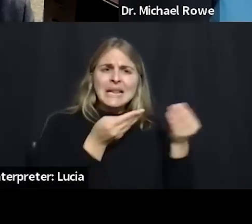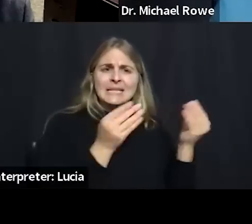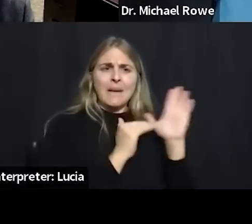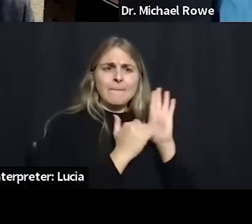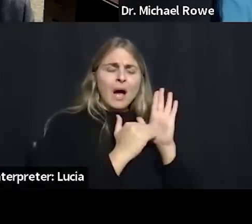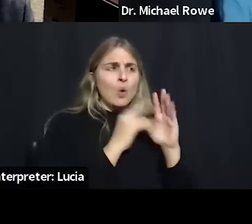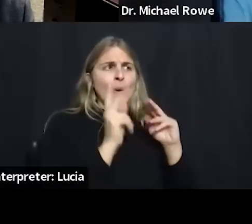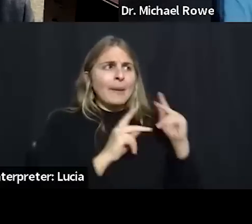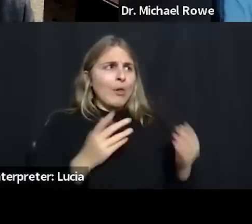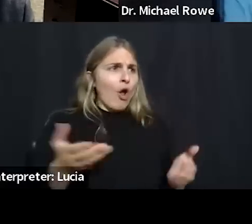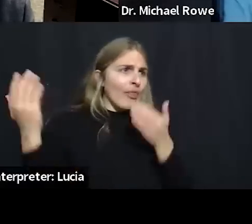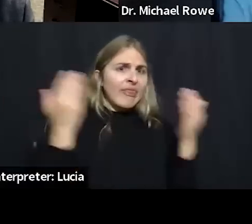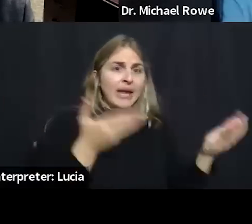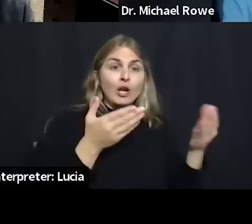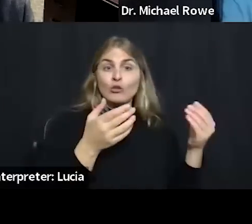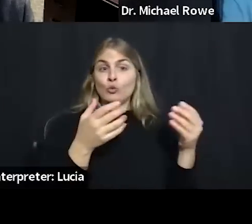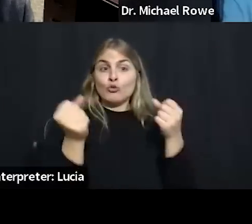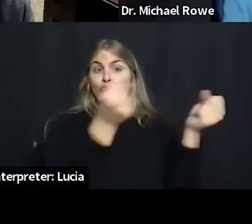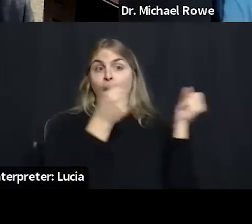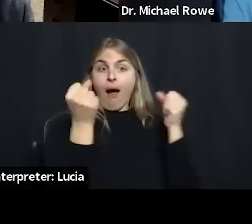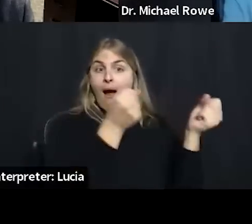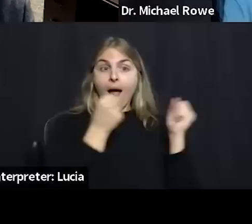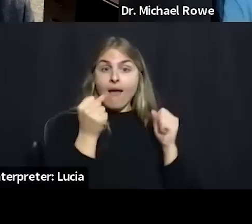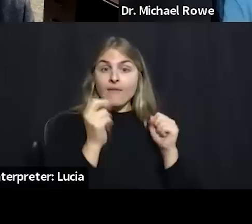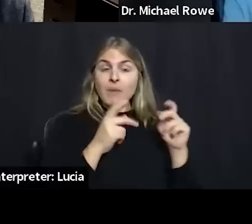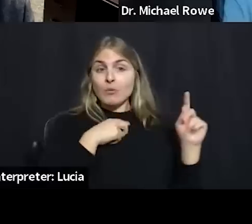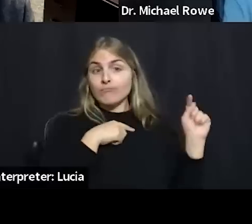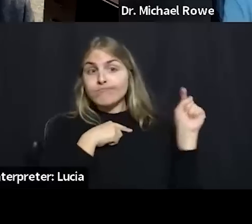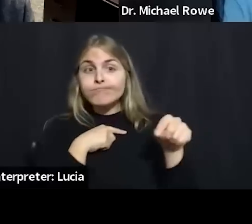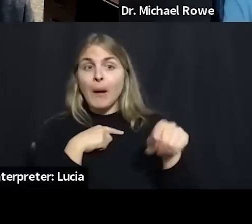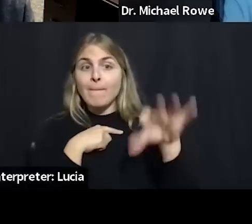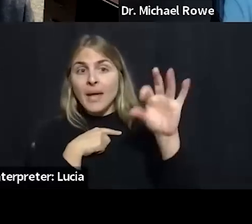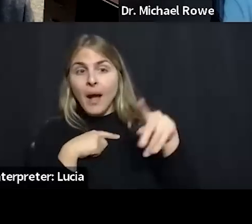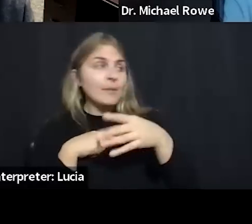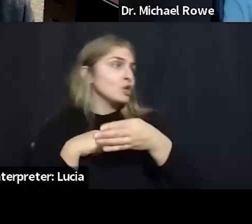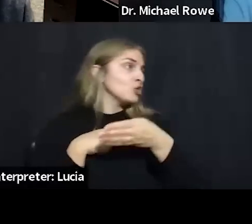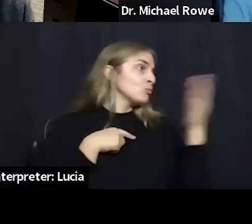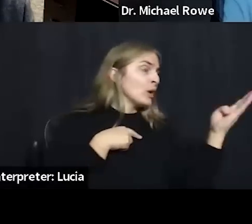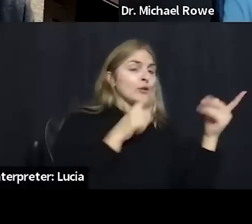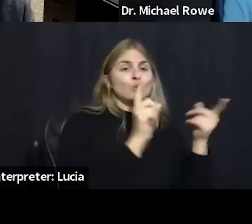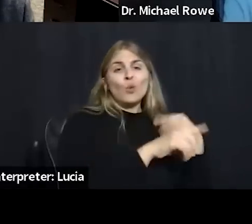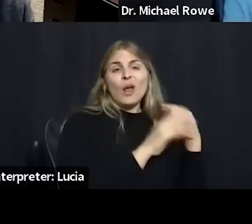para ser conductores de individuos. Para que los recojan, los lleven a algún lugar más urbano.